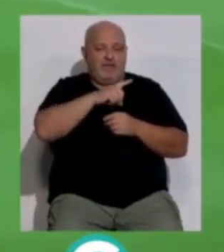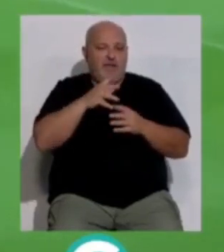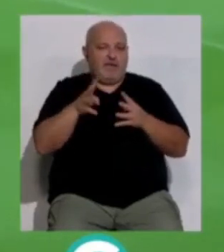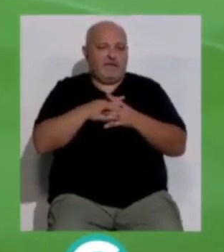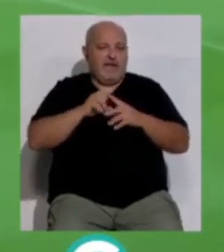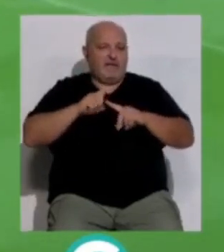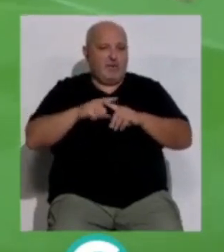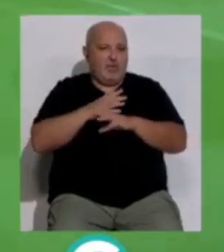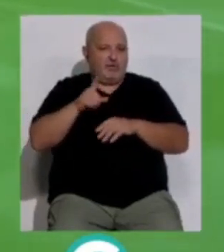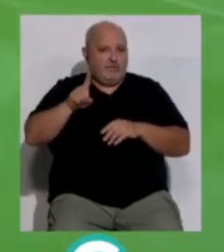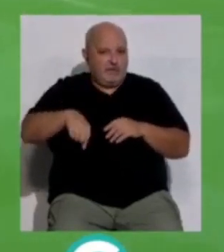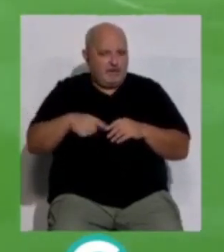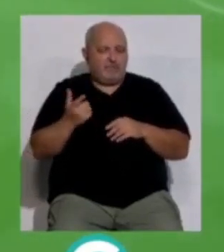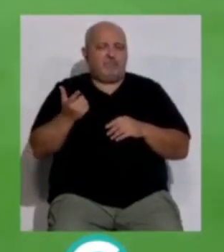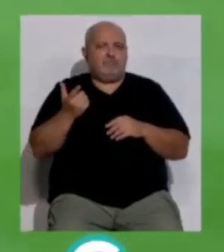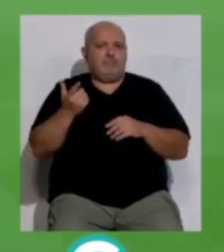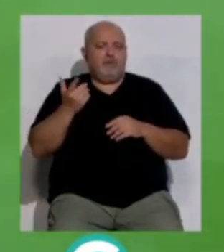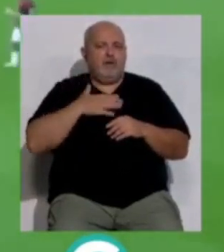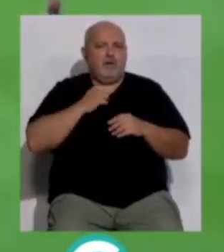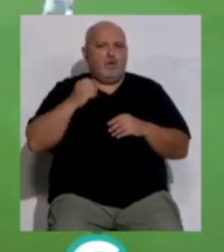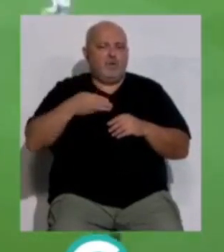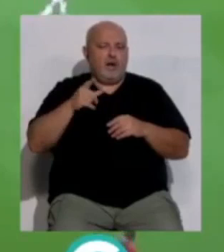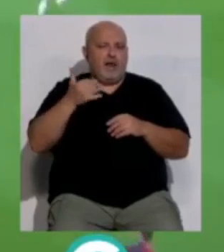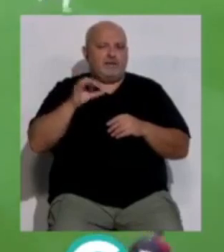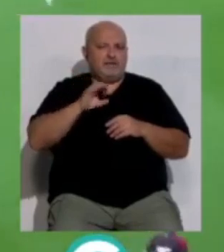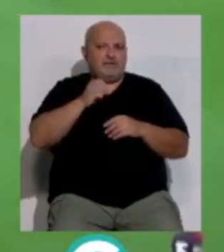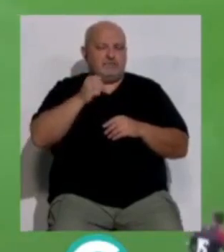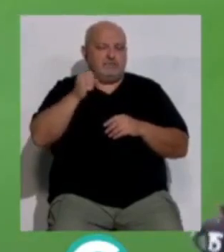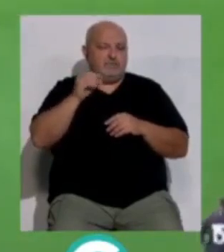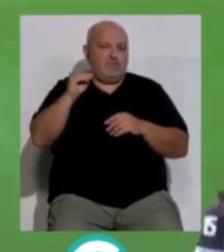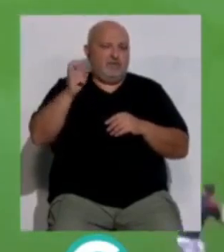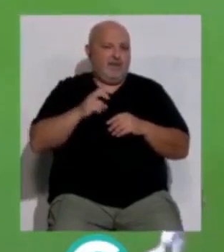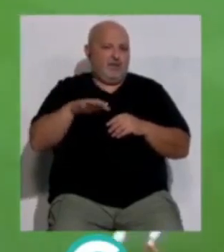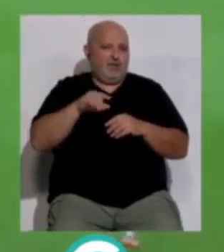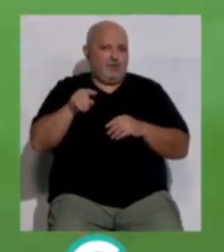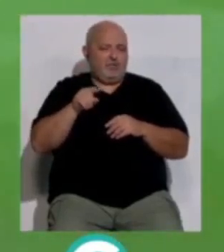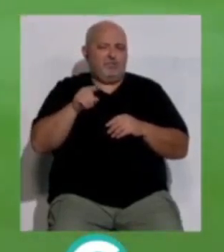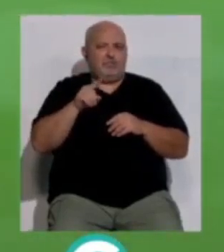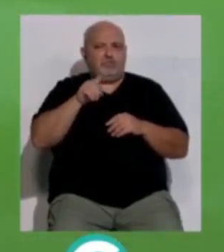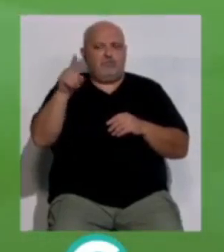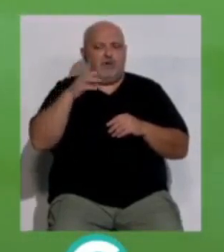pasando también antes del club deportivo Leganés su equipo de procedencia por el real Oviedo